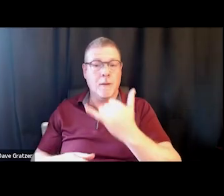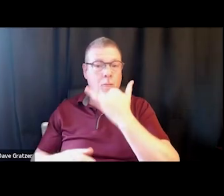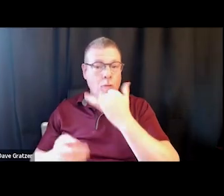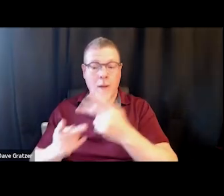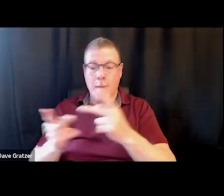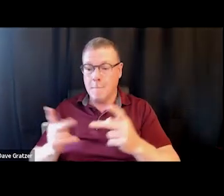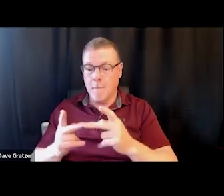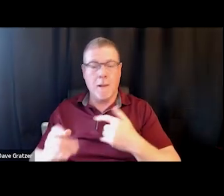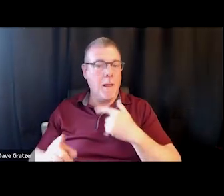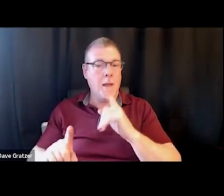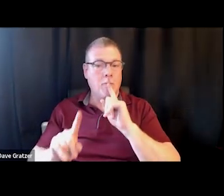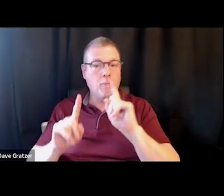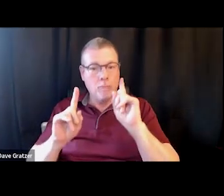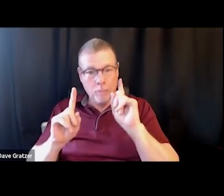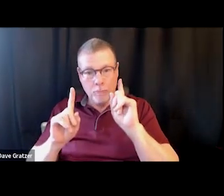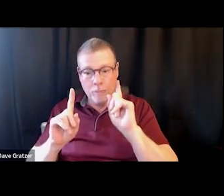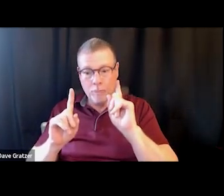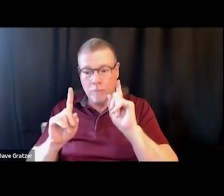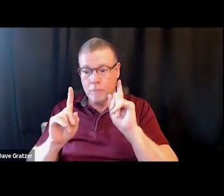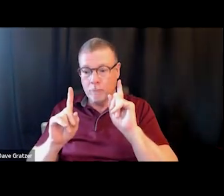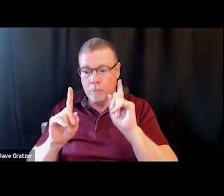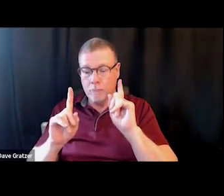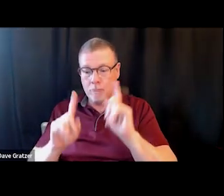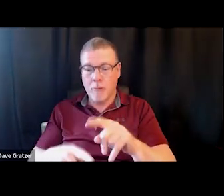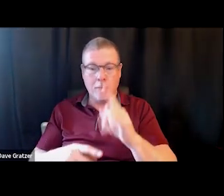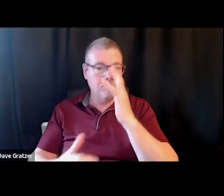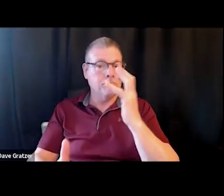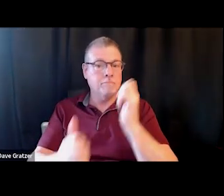y pude haber reaccionado demasiado rápido, no sé.